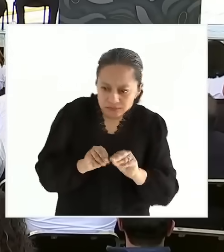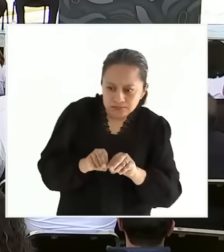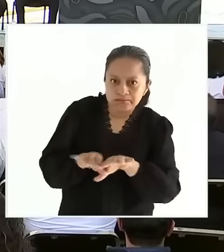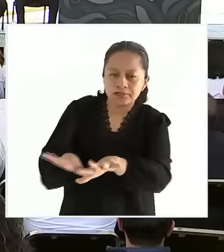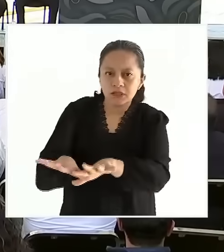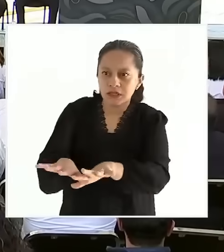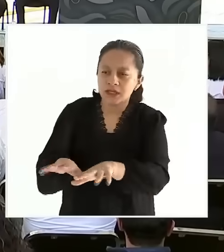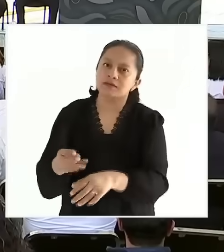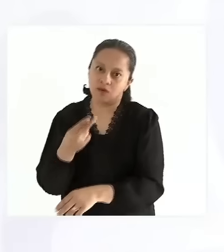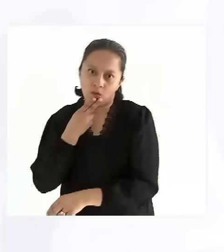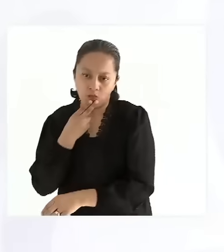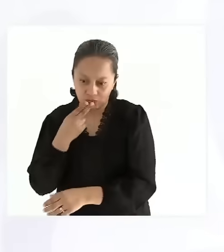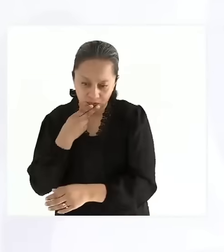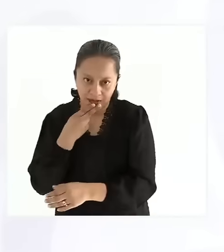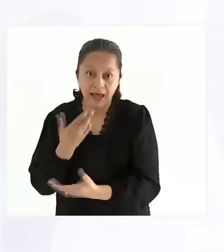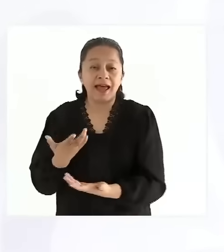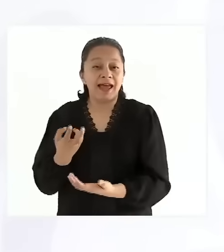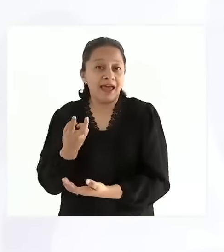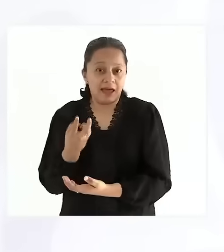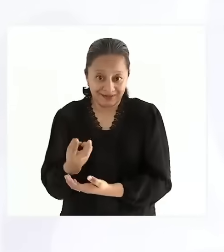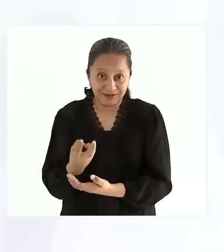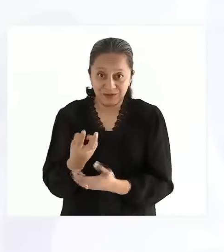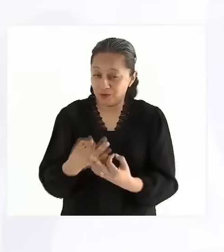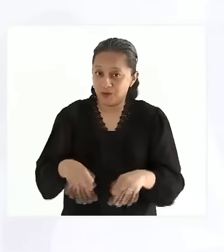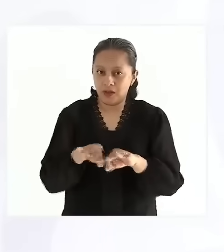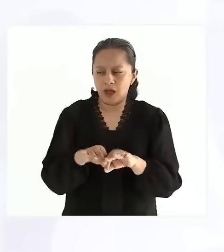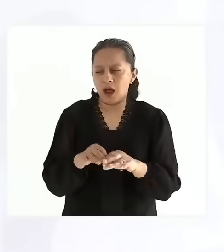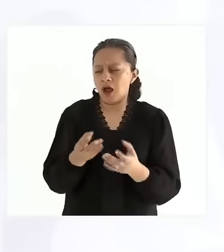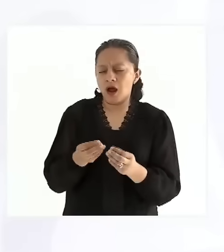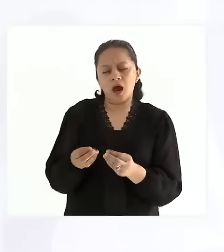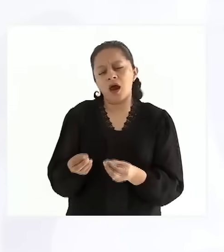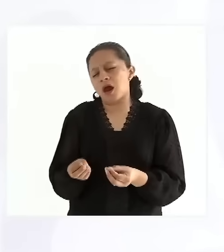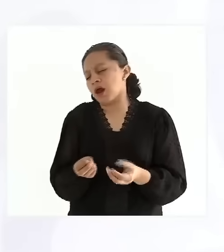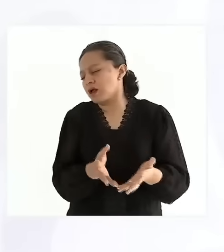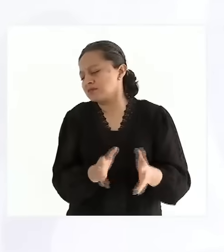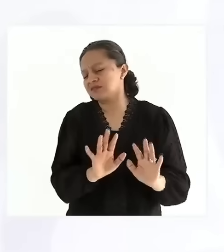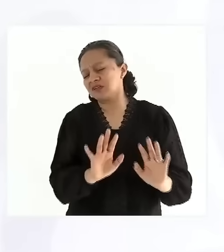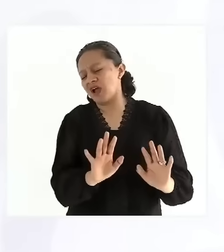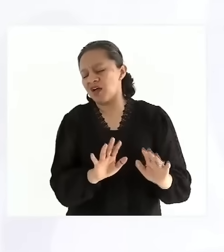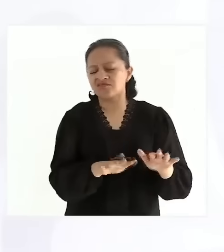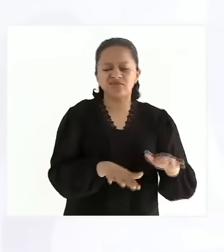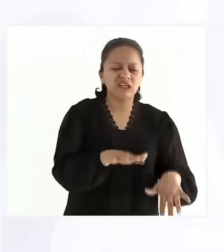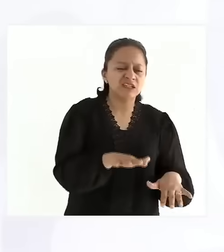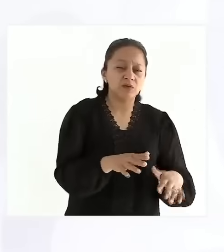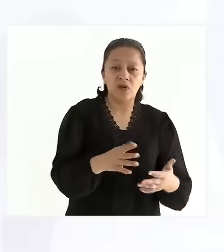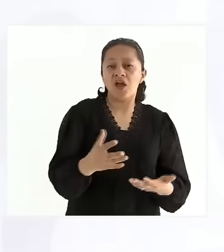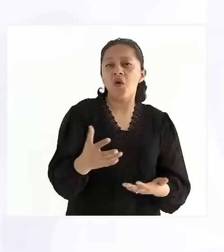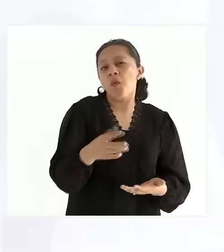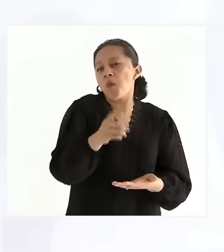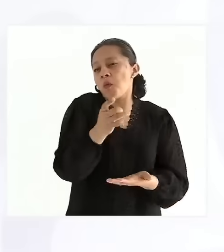consumo. No puede dejarse a las manos del mercado que solo se interesa a veces por la ganancia, sino